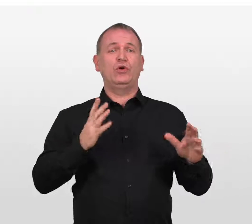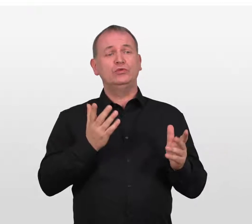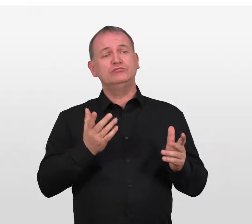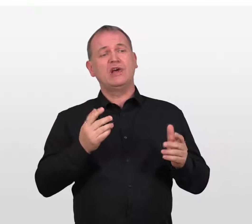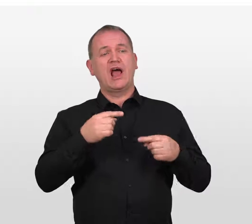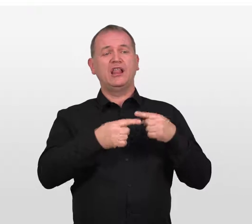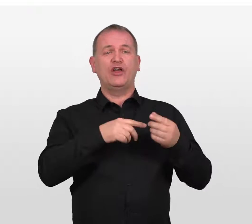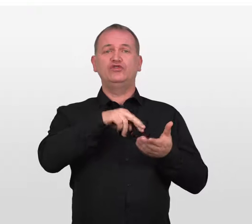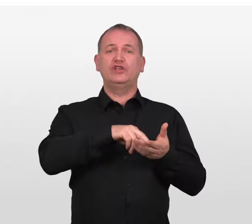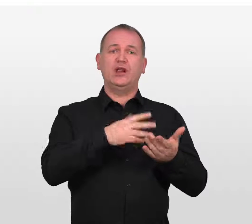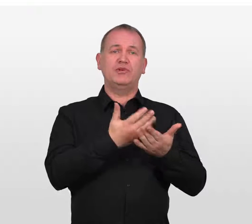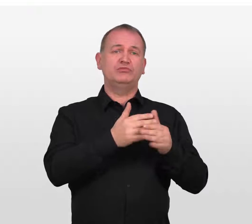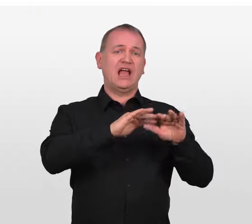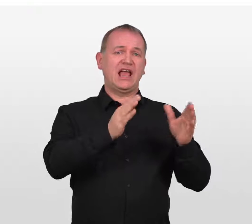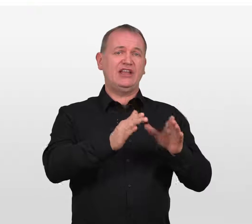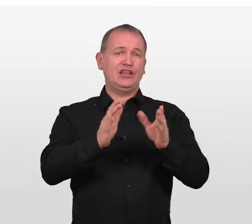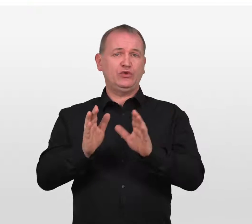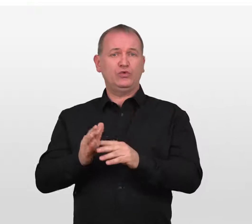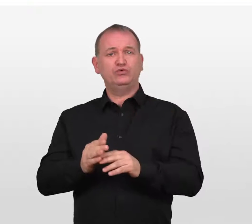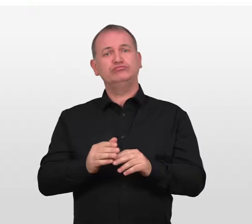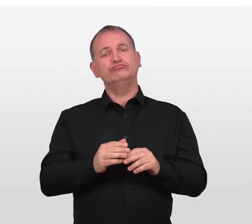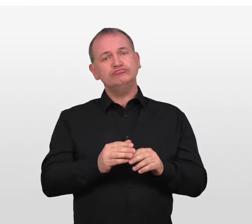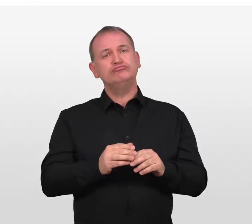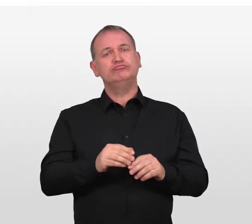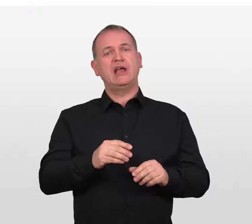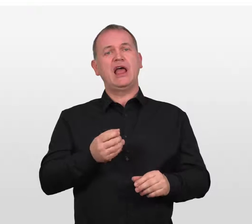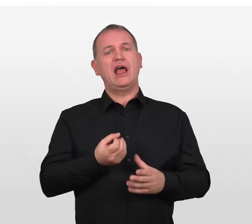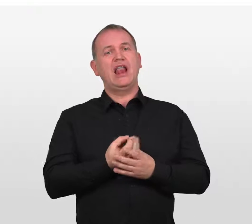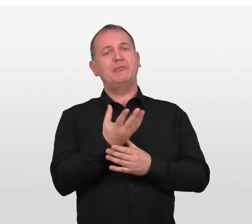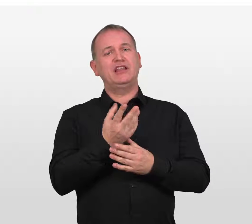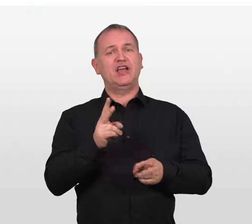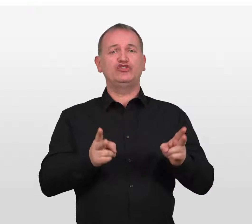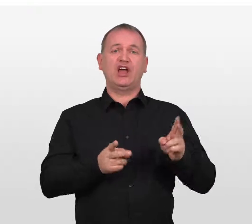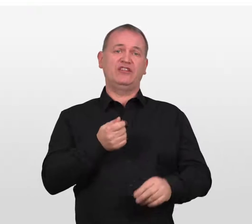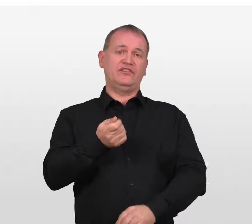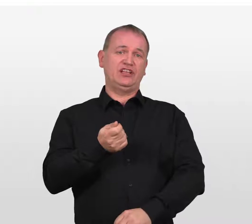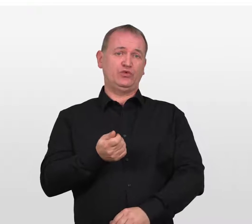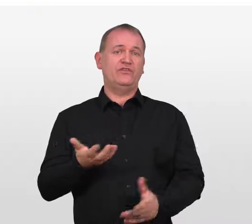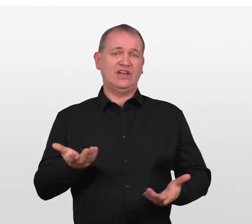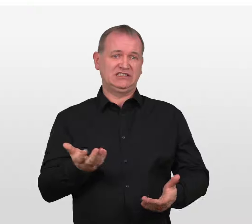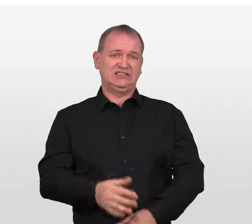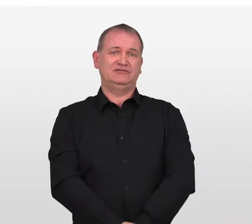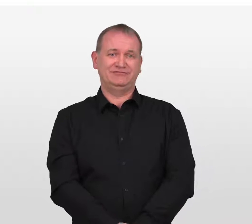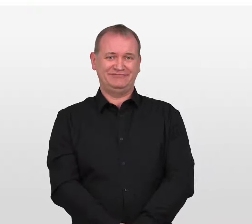und Anlaufstellen zur Elementarschadenversicherung.